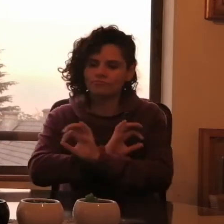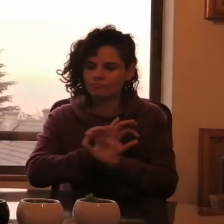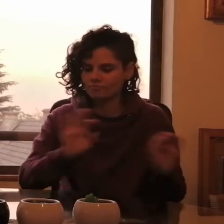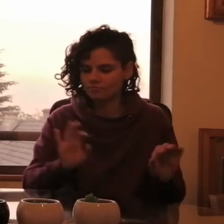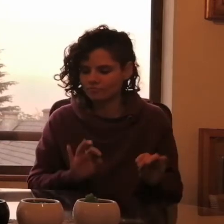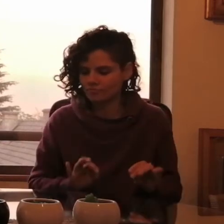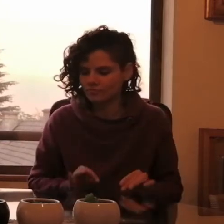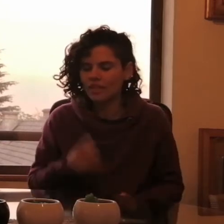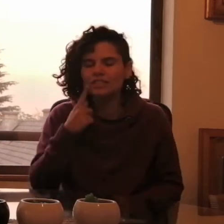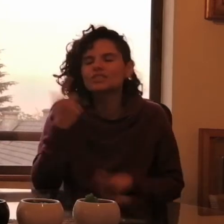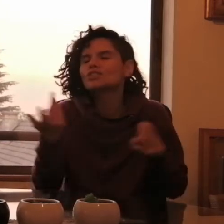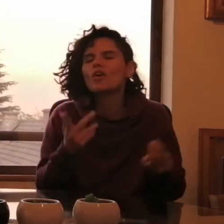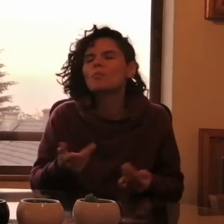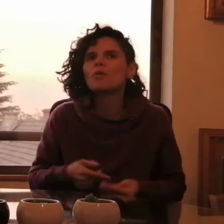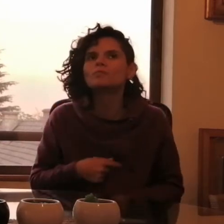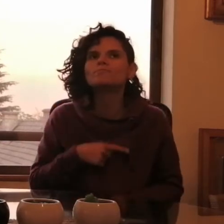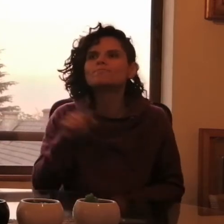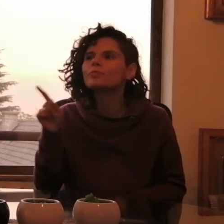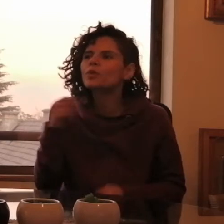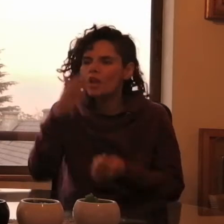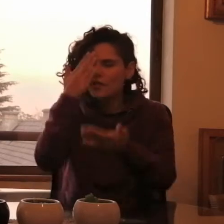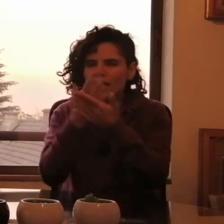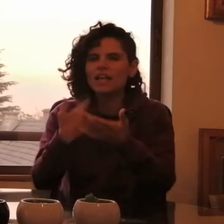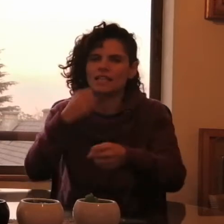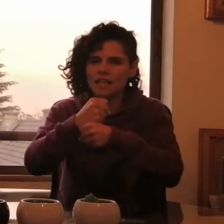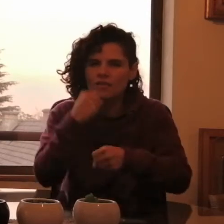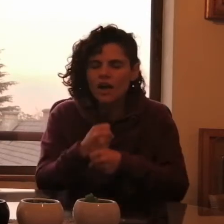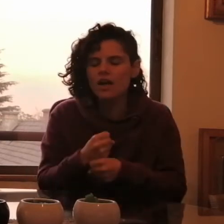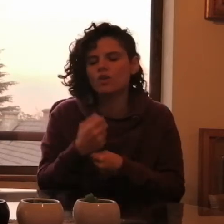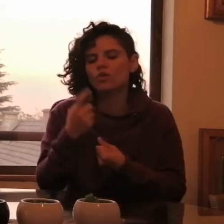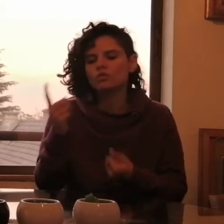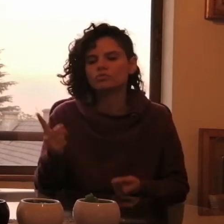Cómo fué para ti enfrentarte a un trabajo donde estái obviamente en